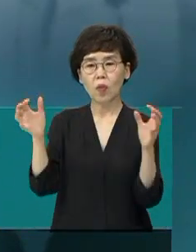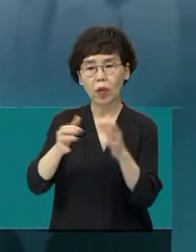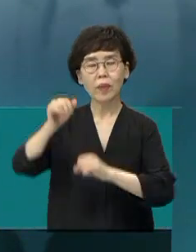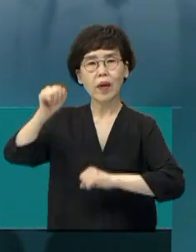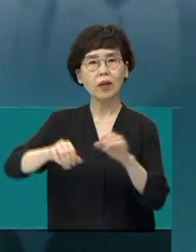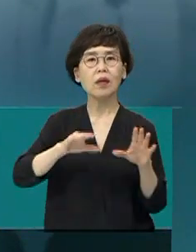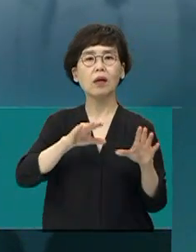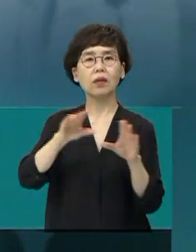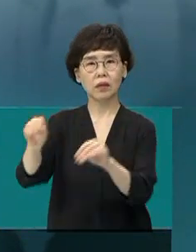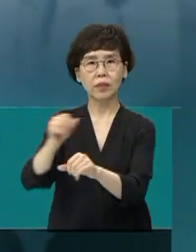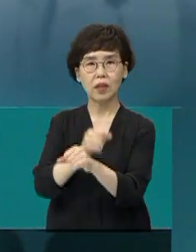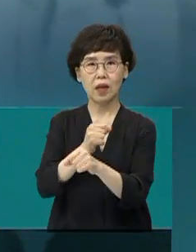김형래 기자입니다.